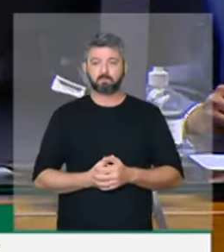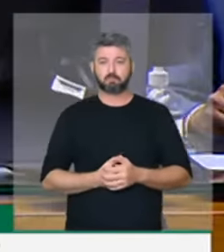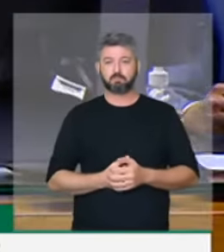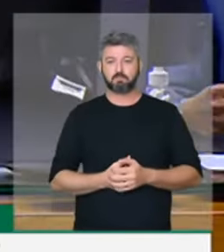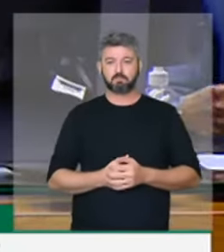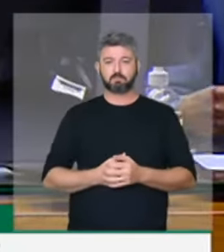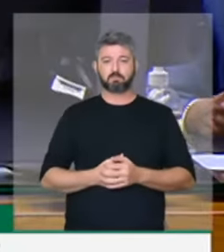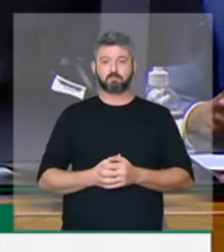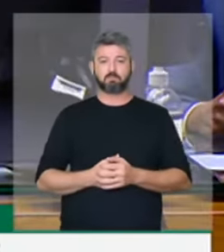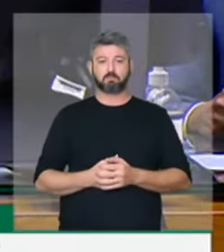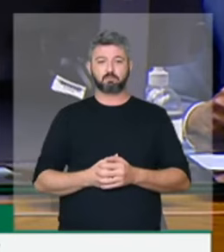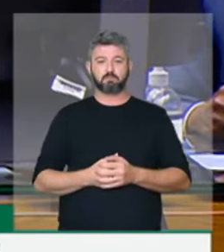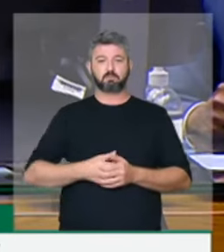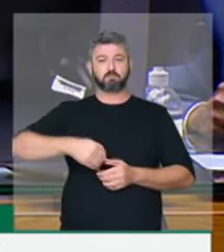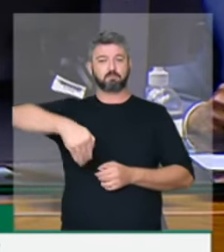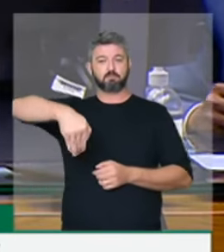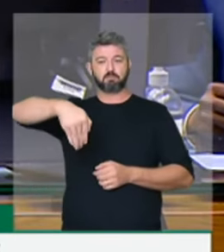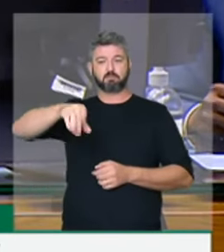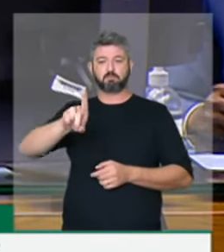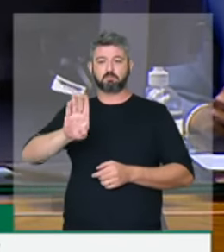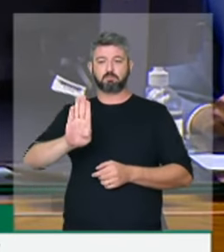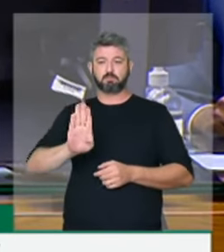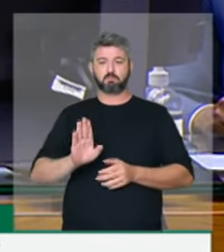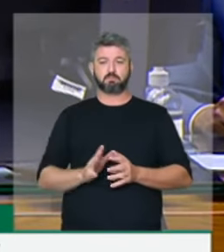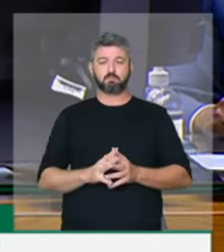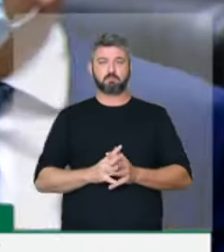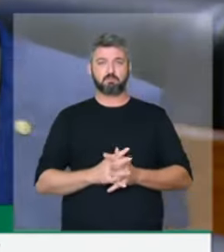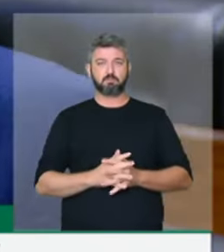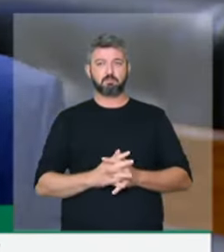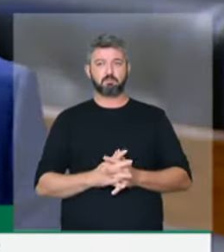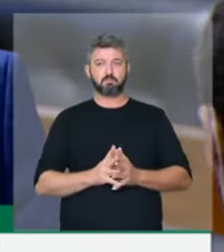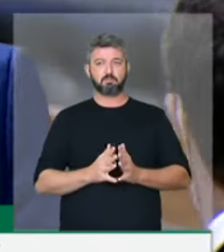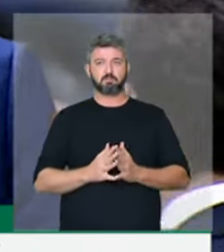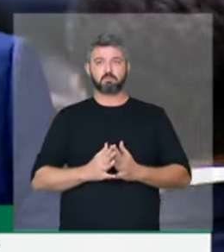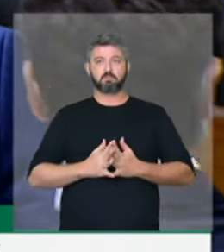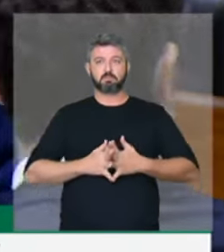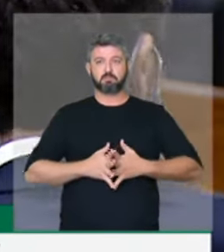ORIENTA O MDB?! -- [DEPUTADO]: SIM, SENHOR PRESIDENTE, NÓS VAMOS ORIENTAR A FAVOR DO